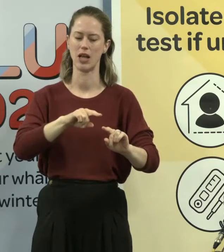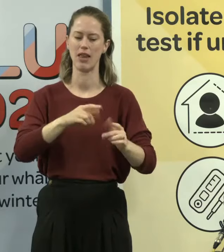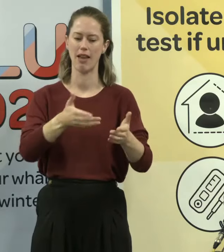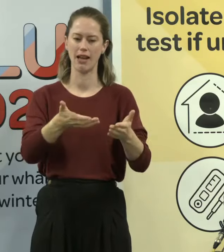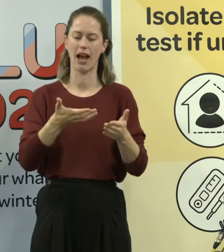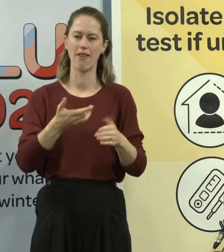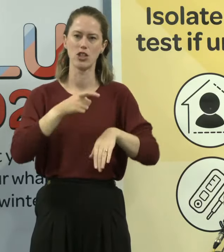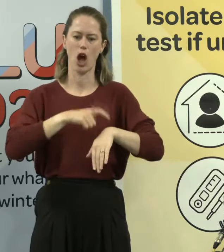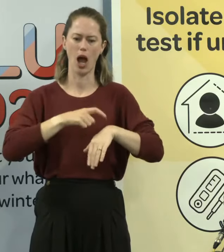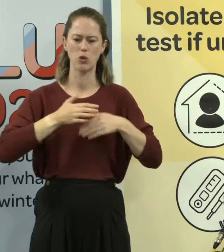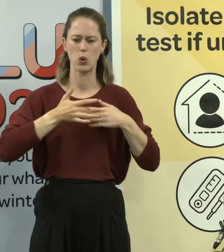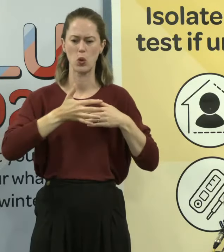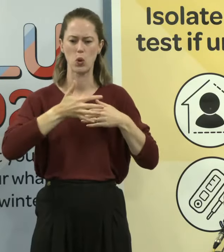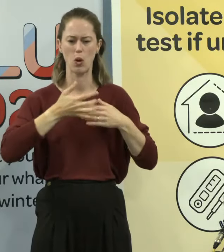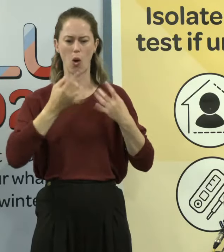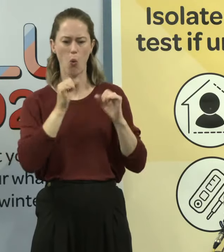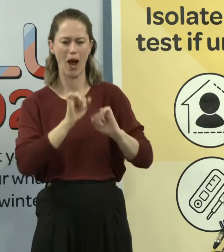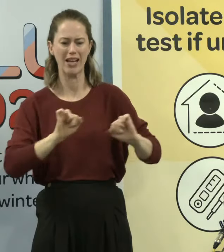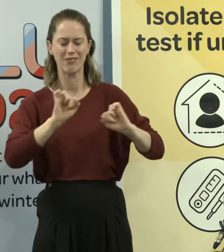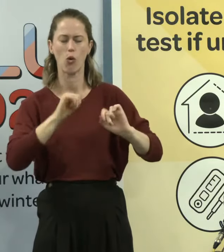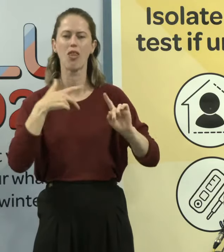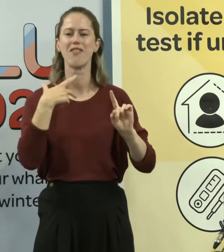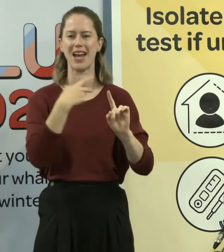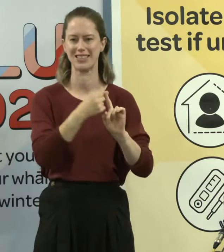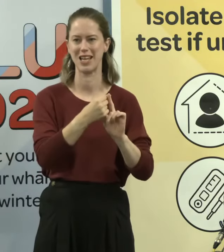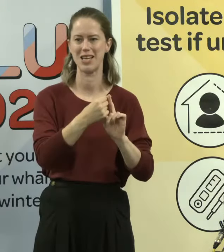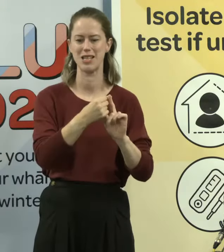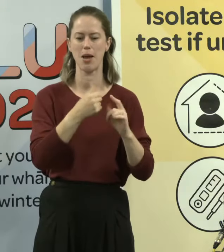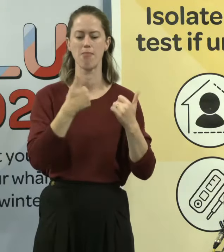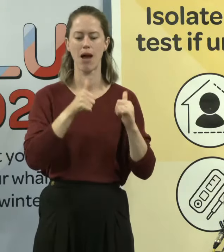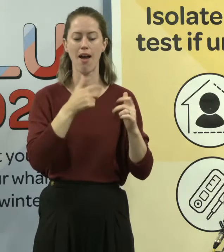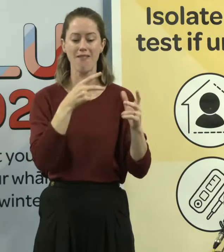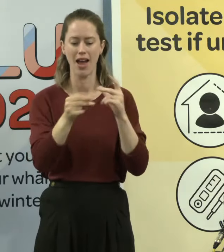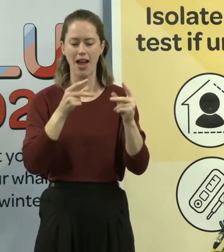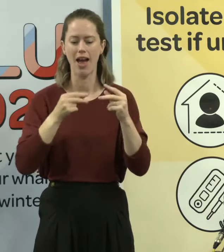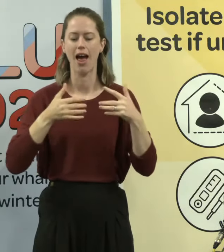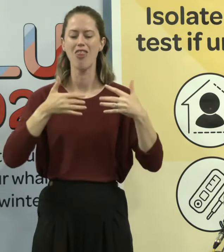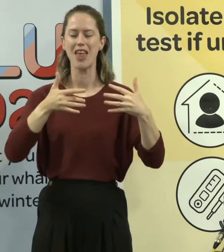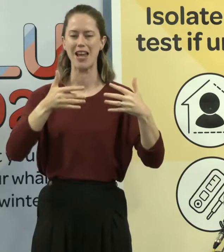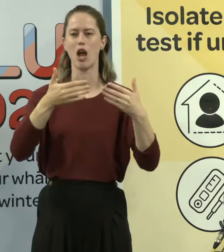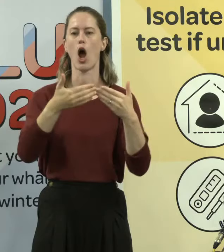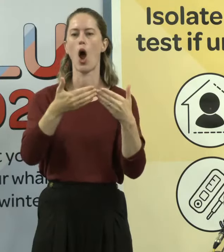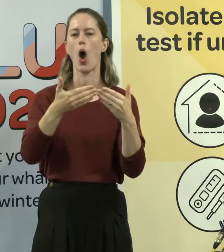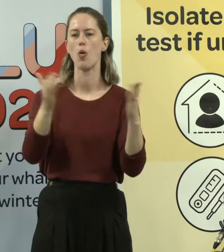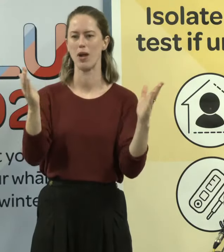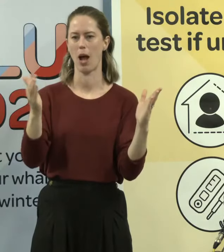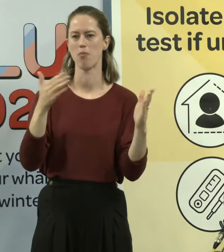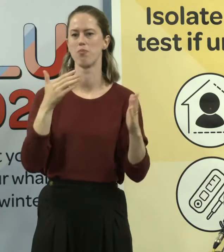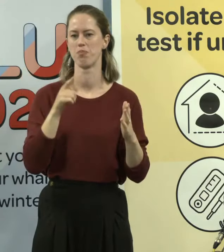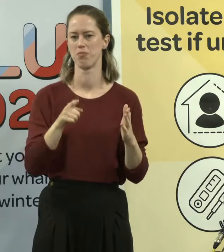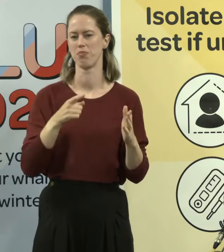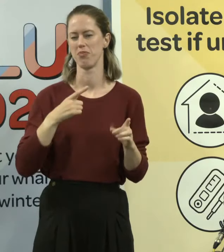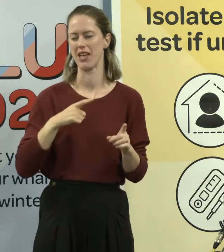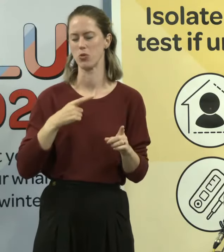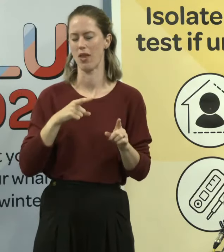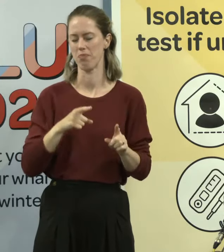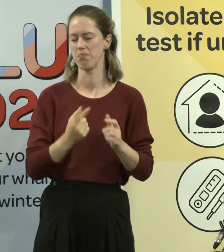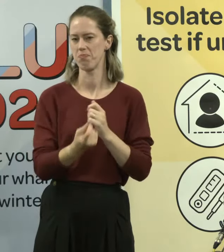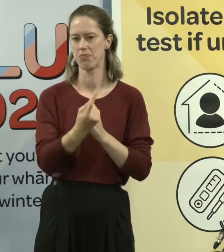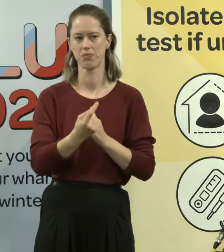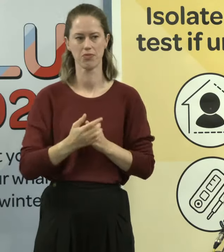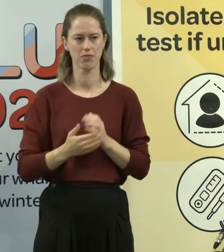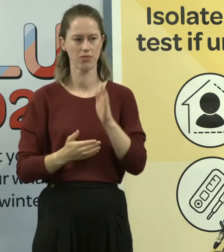rohe. Ko te katinga o nga rohe,